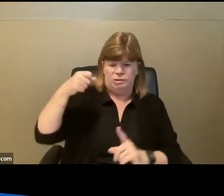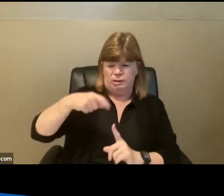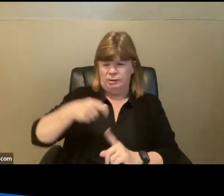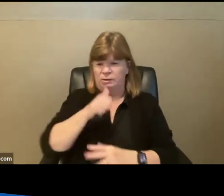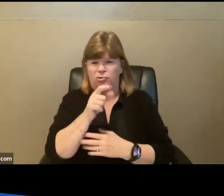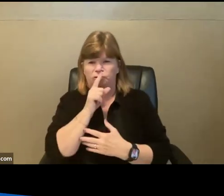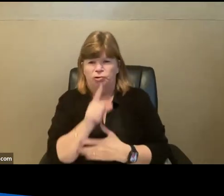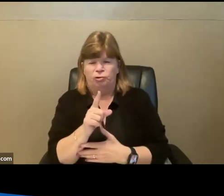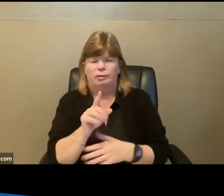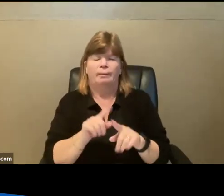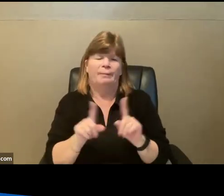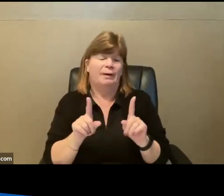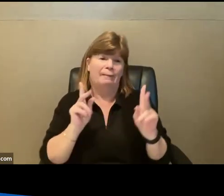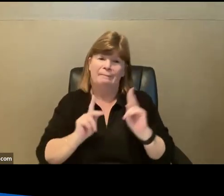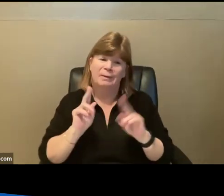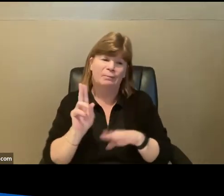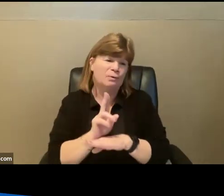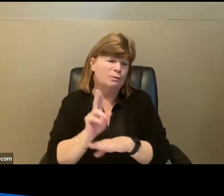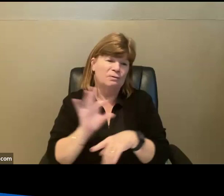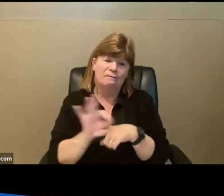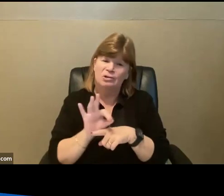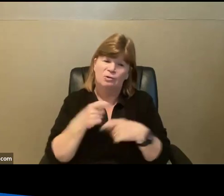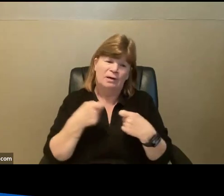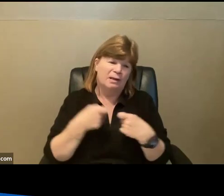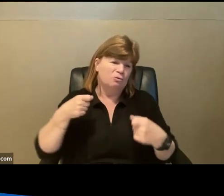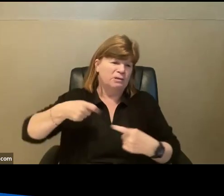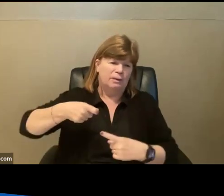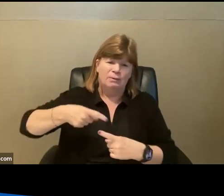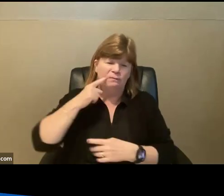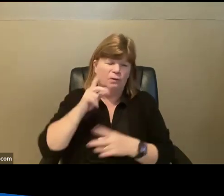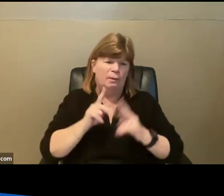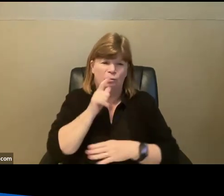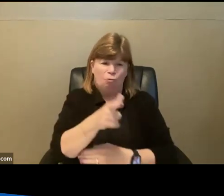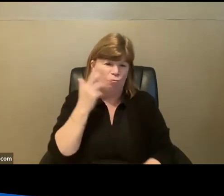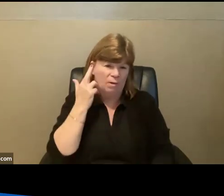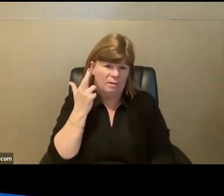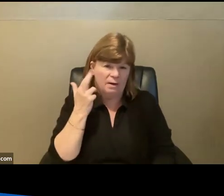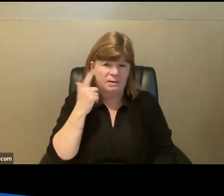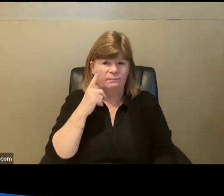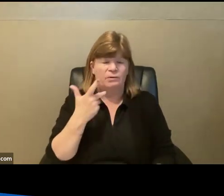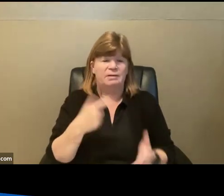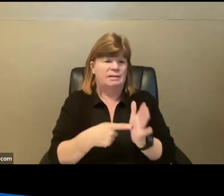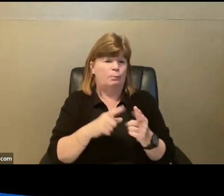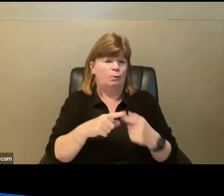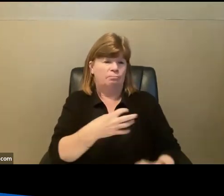Pero la gente usa la estimulación eléctrica funcional para cosas en las que no pensamos. Por ejemplo, los marcapasos cardíacos, eso es estimulación